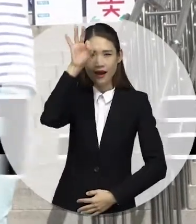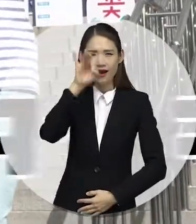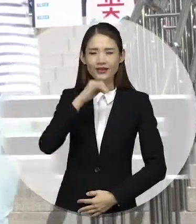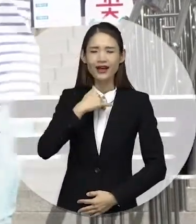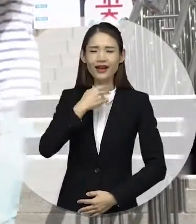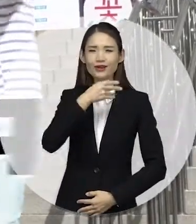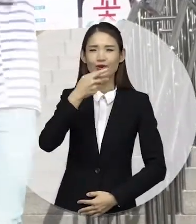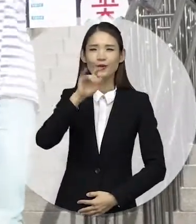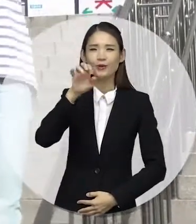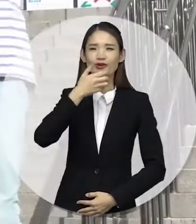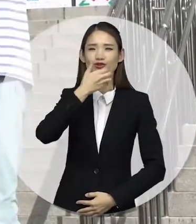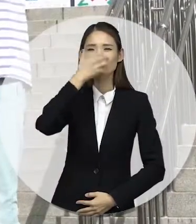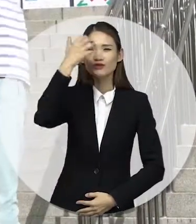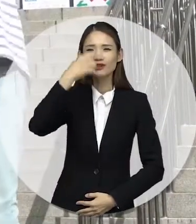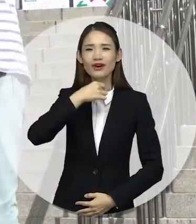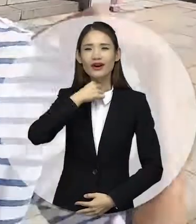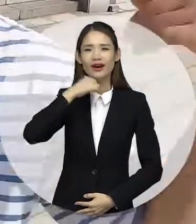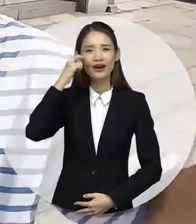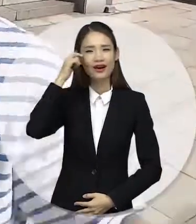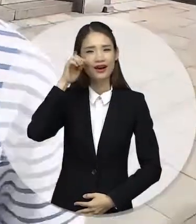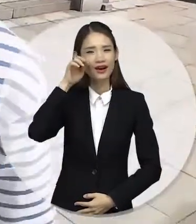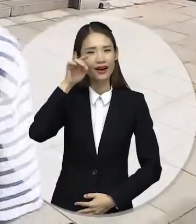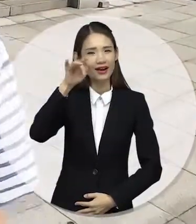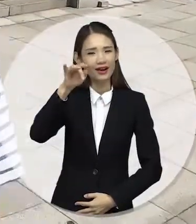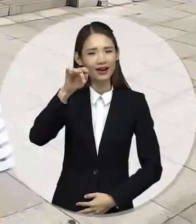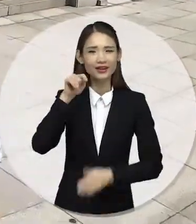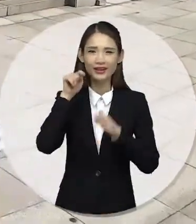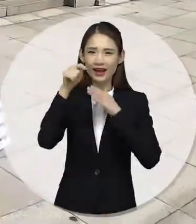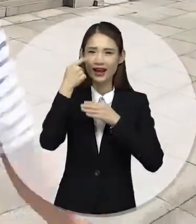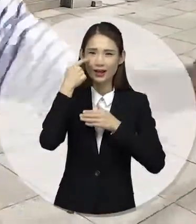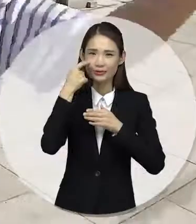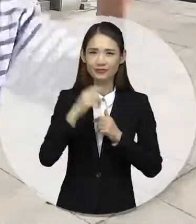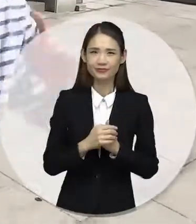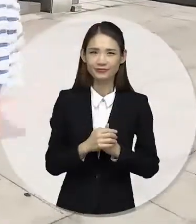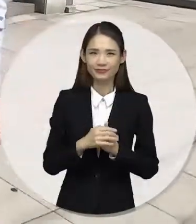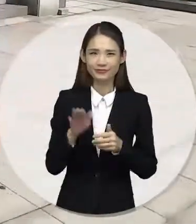김소희 : 우와~ 김한솔 : 느껴져, 끌려. 김소희 : 그곳으로 가자, 출발! 김한솔 : 레츠 고! 고!